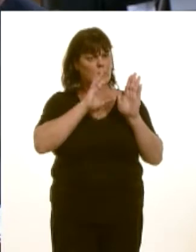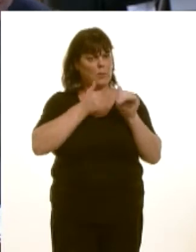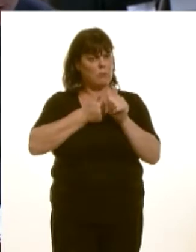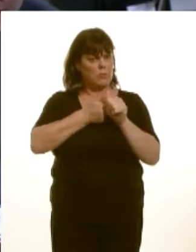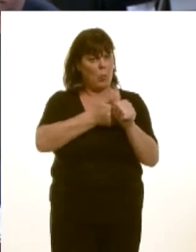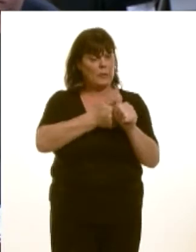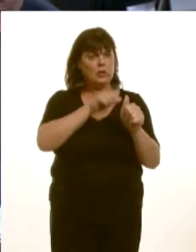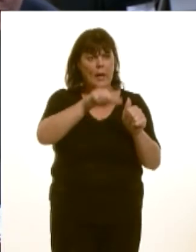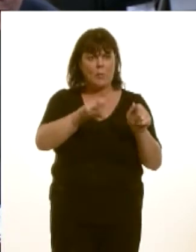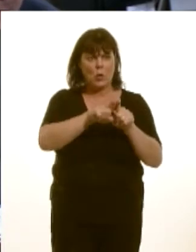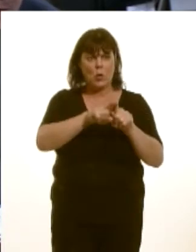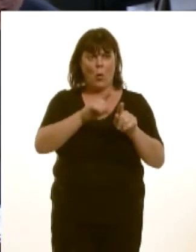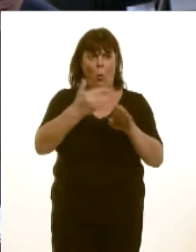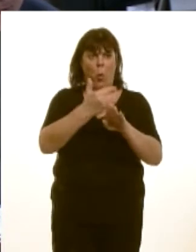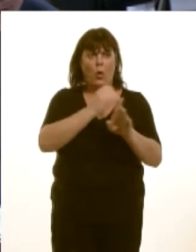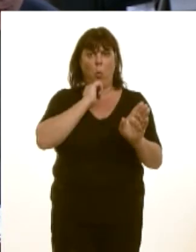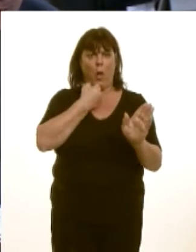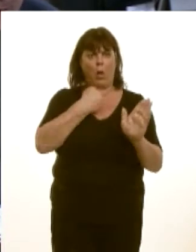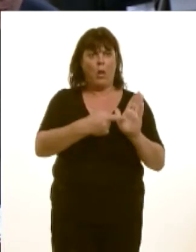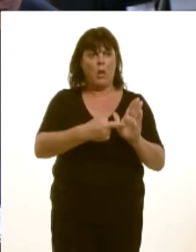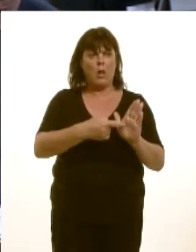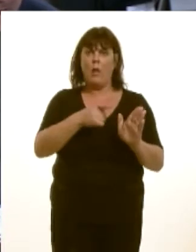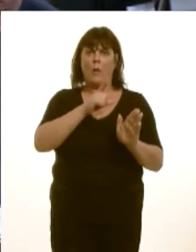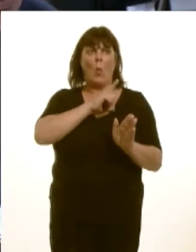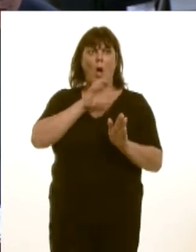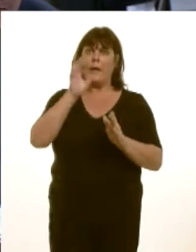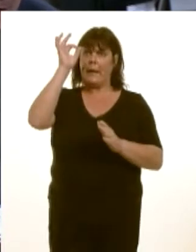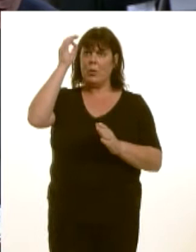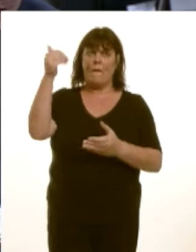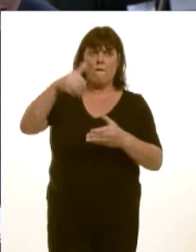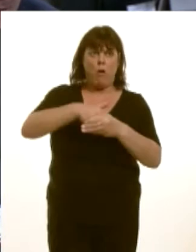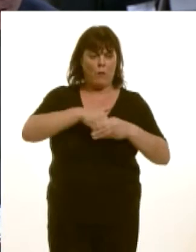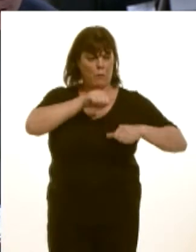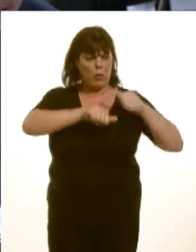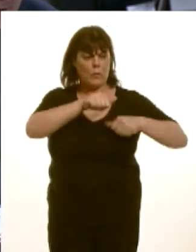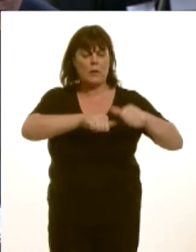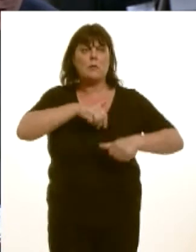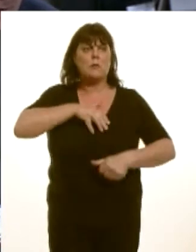hefyd ymgynghori mewn ffordd iawn—ac, wrth gwrs, bod y rheolau’n dod yn ôl gerbron y Cynulliad.